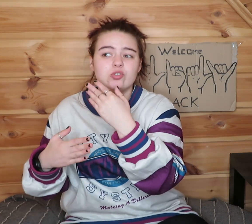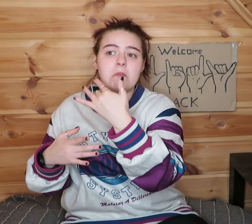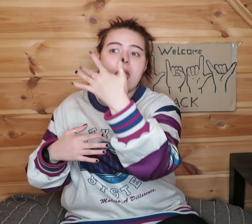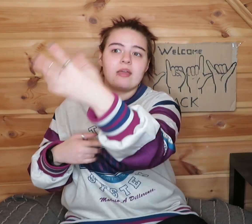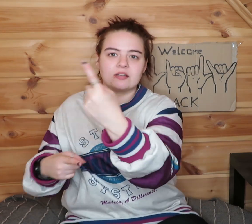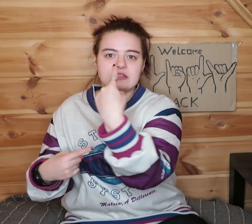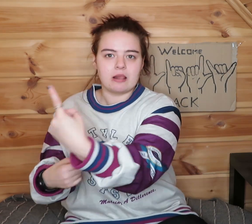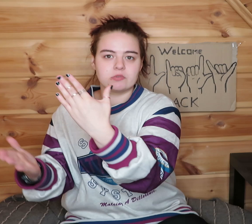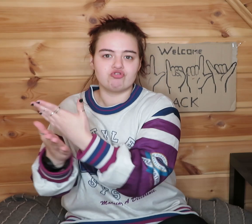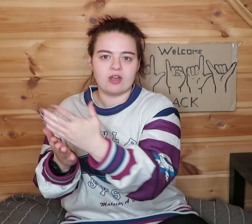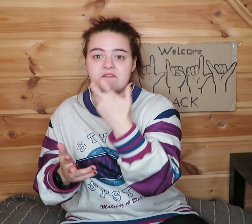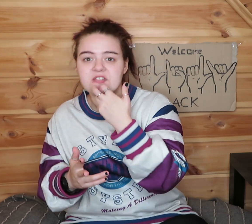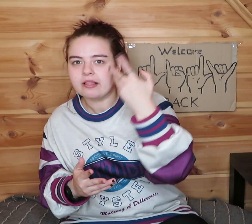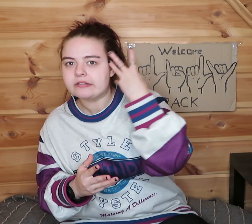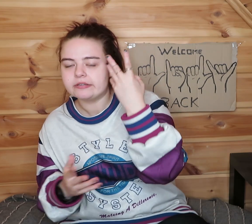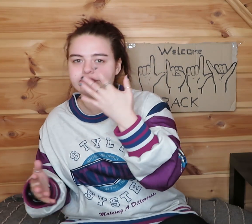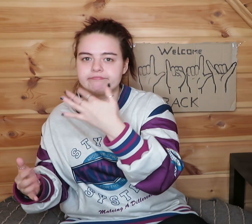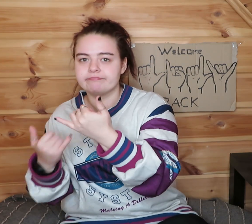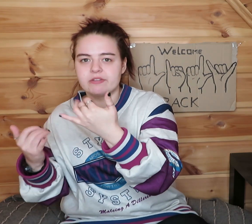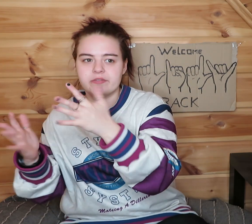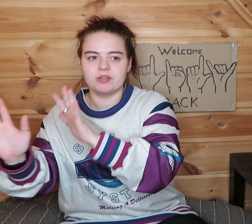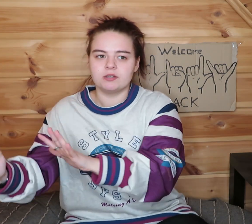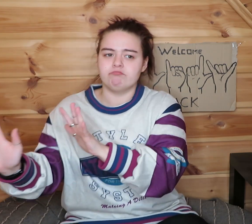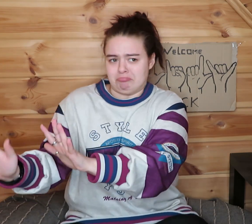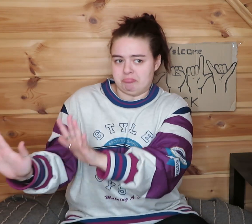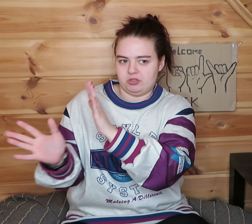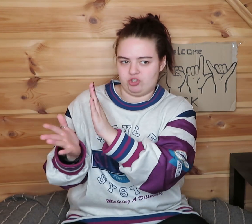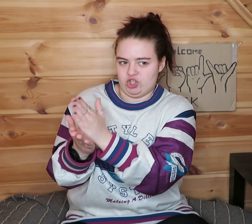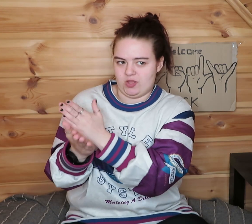Ob sie später selbst entscheiden ob sie ein CI wollen....ihre Entscheidung..